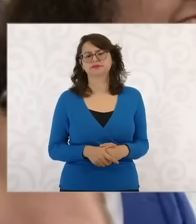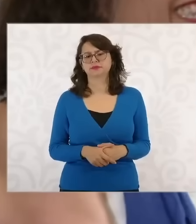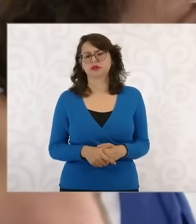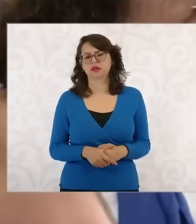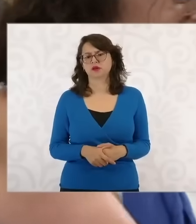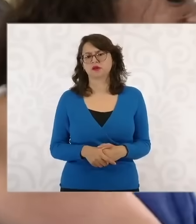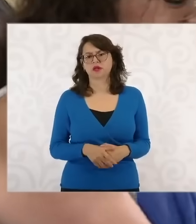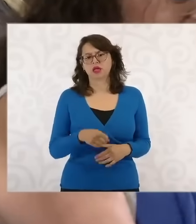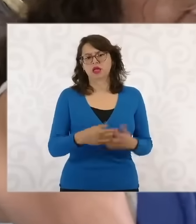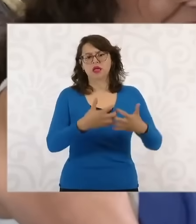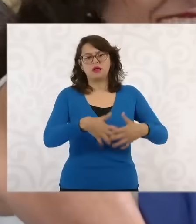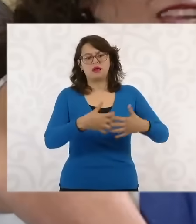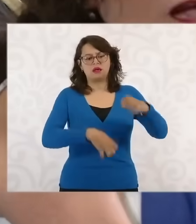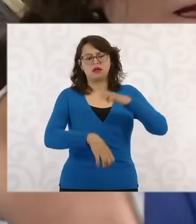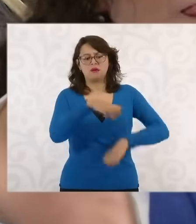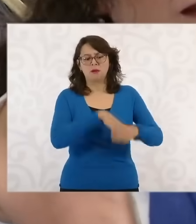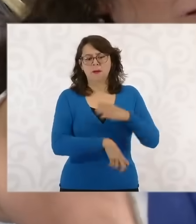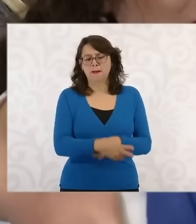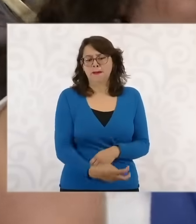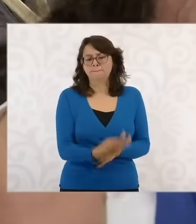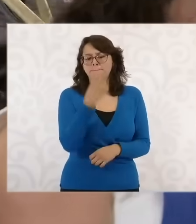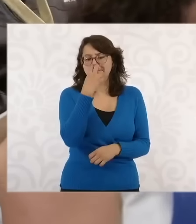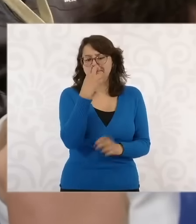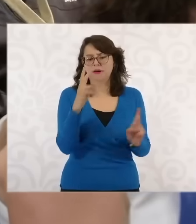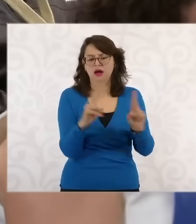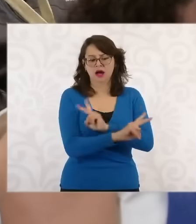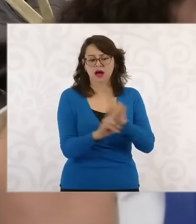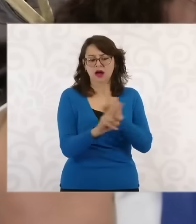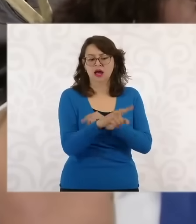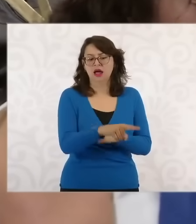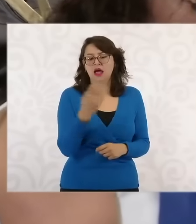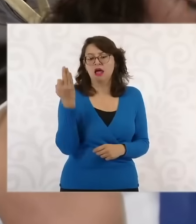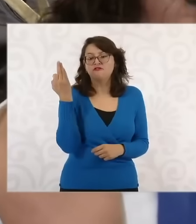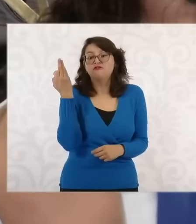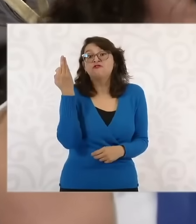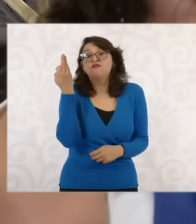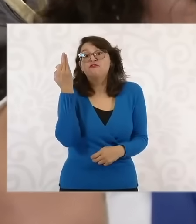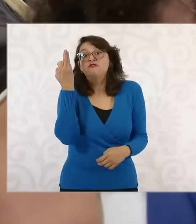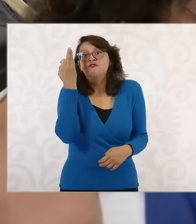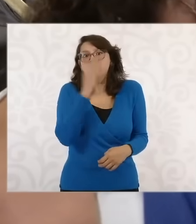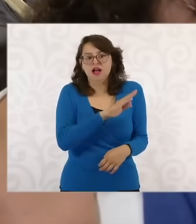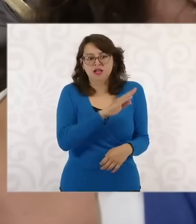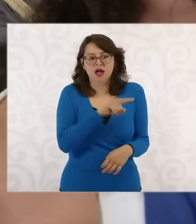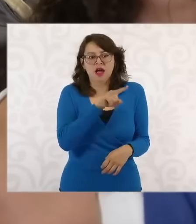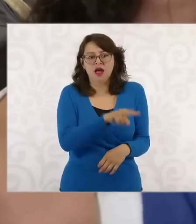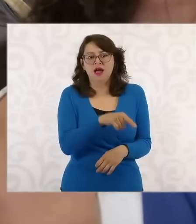defectuosos en la pandemia ahora está pretendiendo un pago de hasta 50,000 de euros por parte del